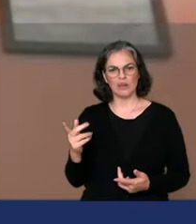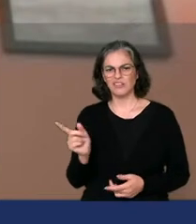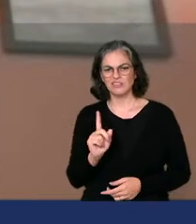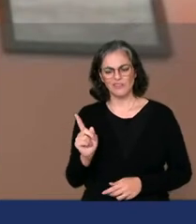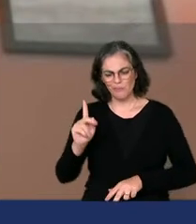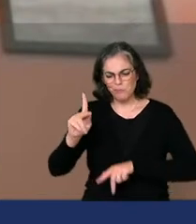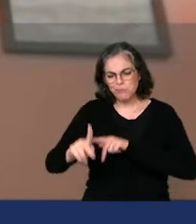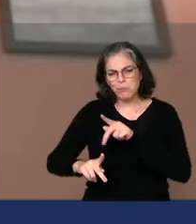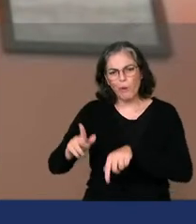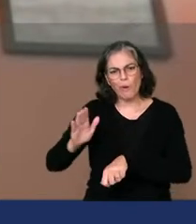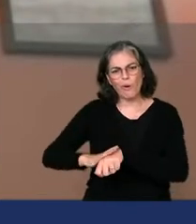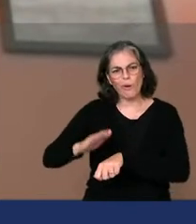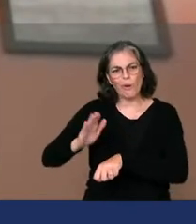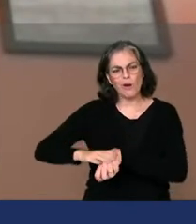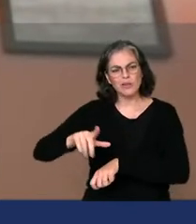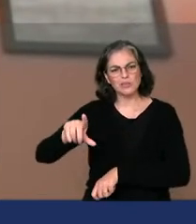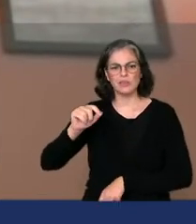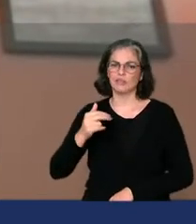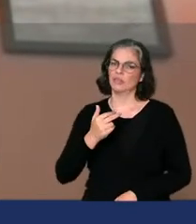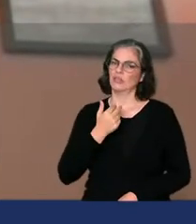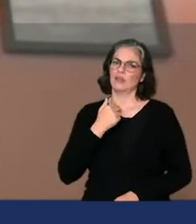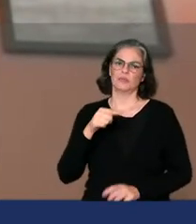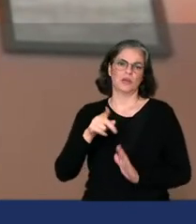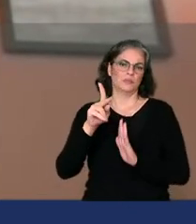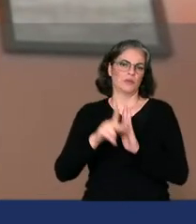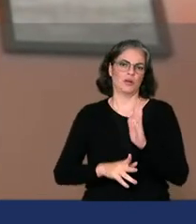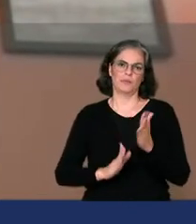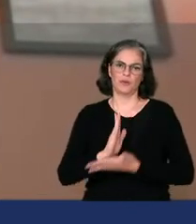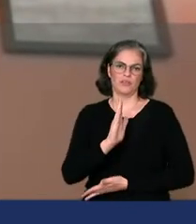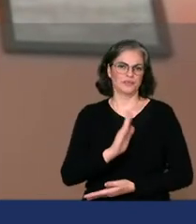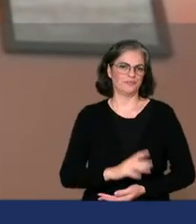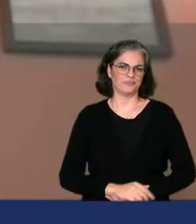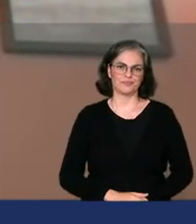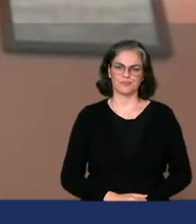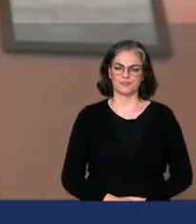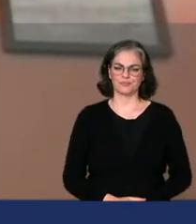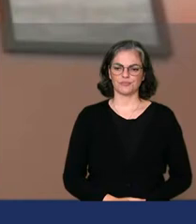DIZER O QUE É CULTURA EM SI, CULTURA QUEM DEFINE É O POVO, NÃO O GOVERNO, PRESIDENTE,